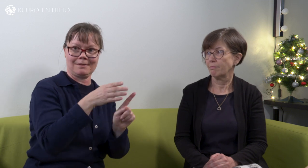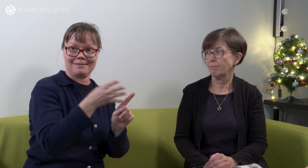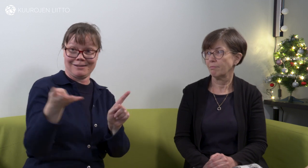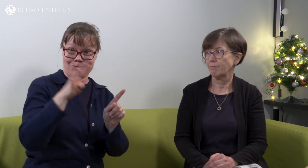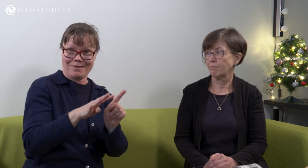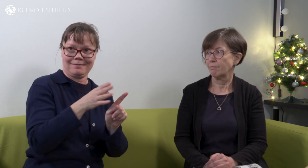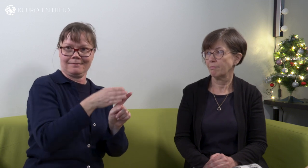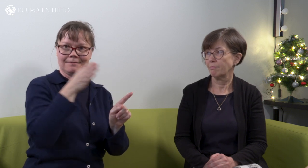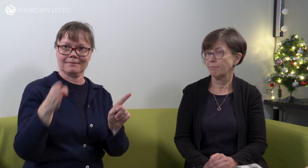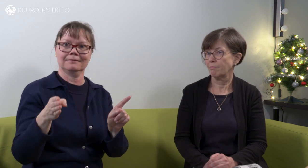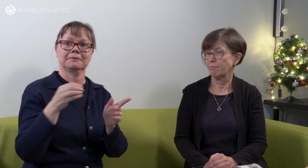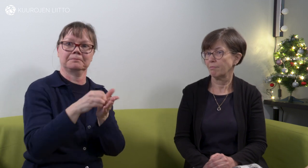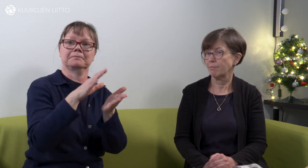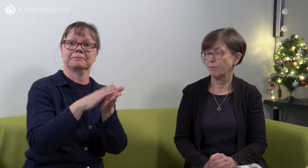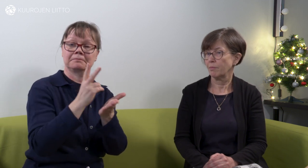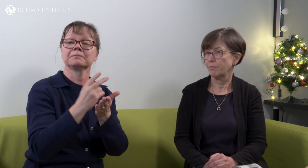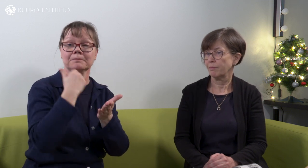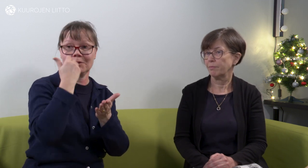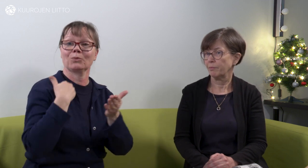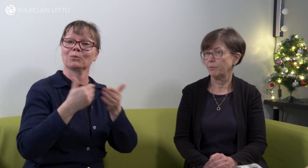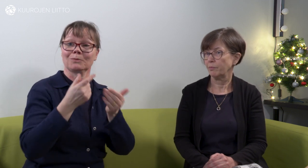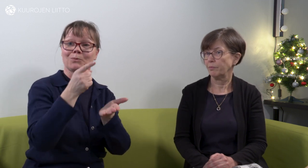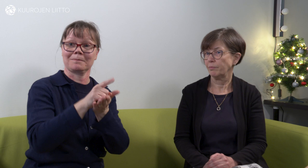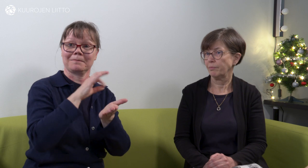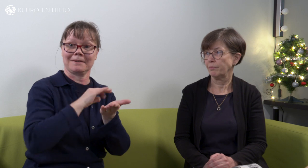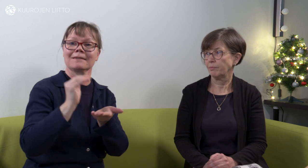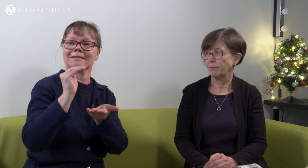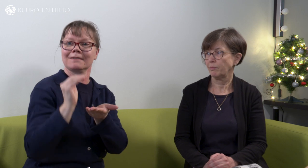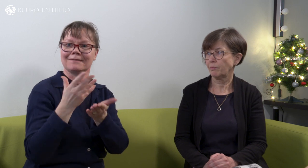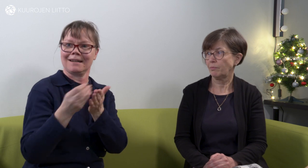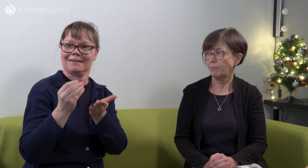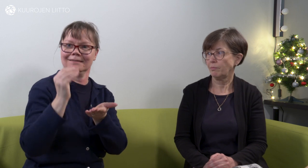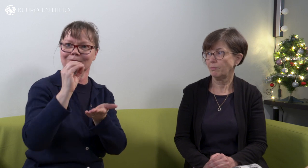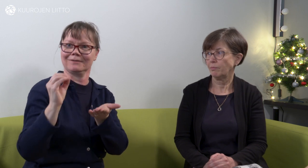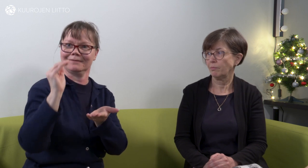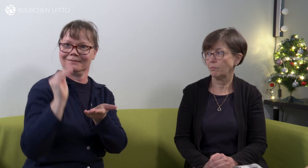tammi- ja huhtikuun välisellä ajanjaksolla. Tällöin palkasta menee siis pienempi osuus veroihin kuin tavallisesti, -